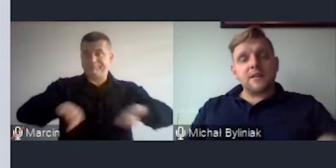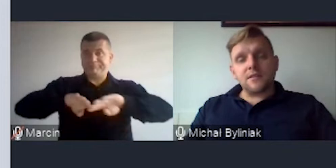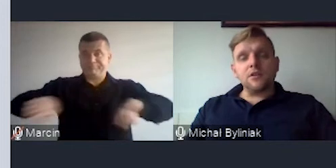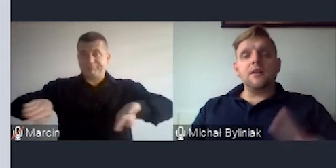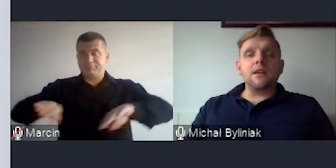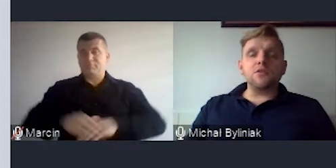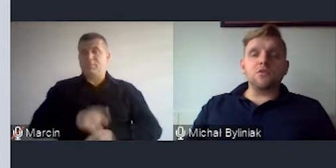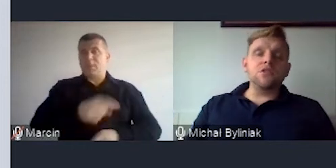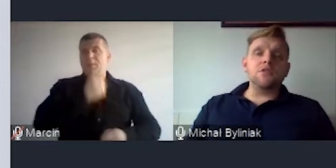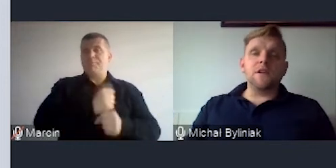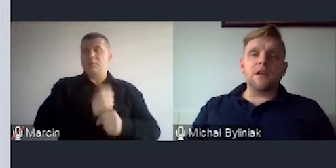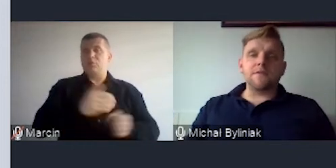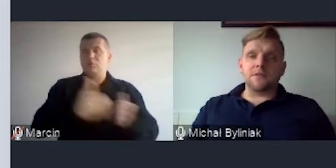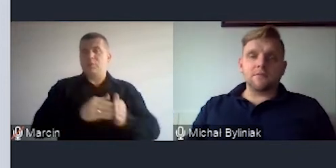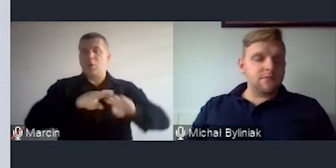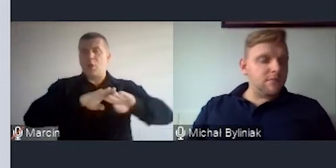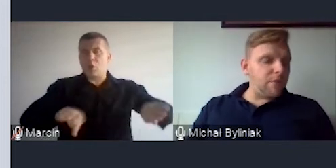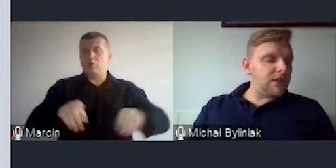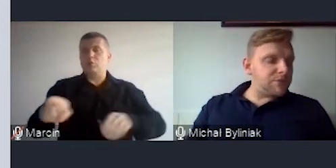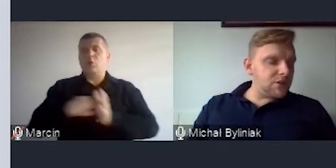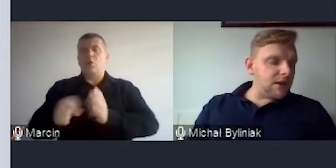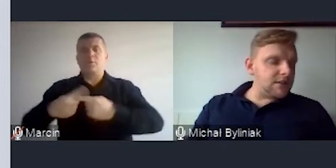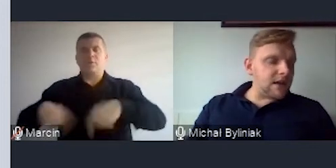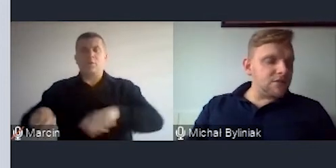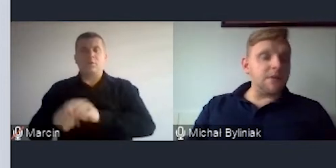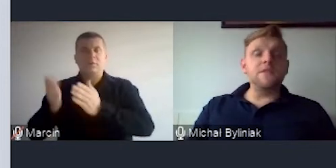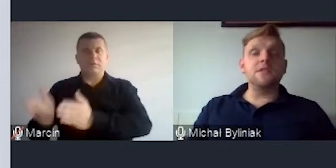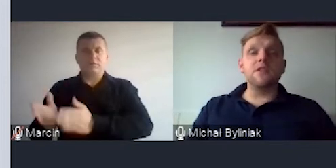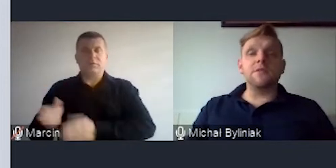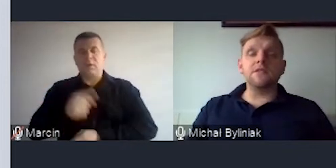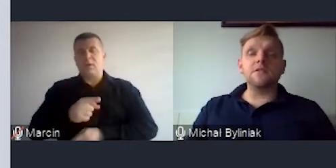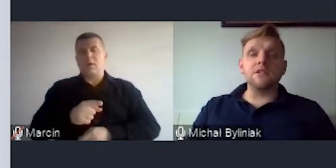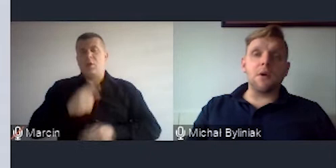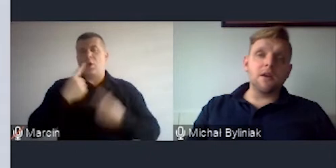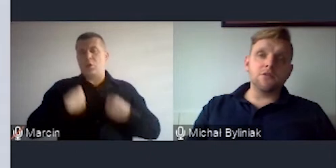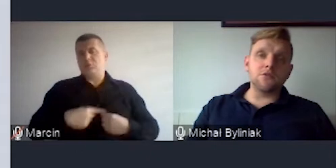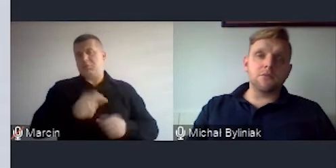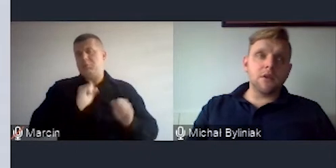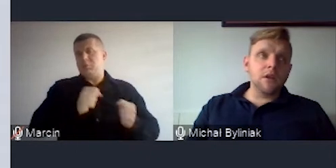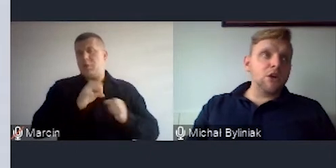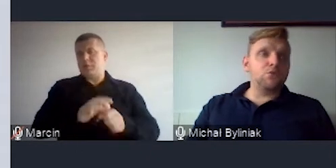Personel należy odróżnić od wykonawcy, bo na przykład taka osoba fizyczna prowadząca działalność,